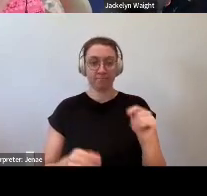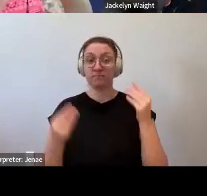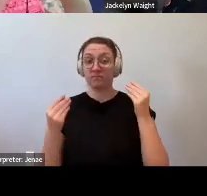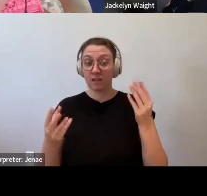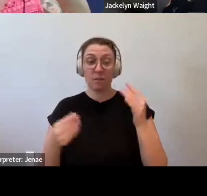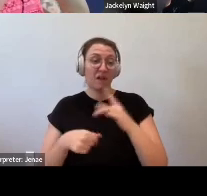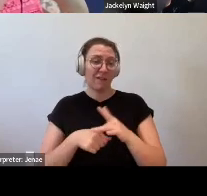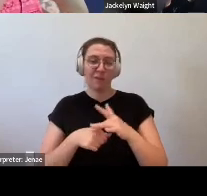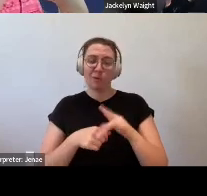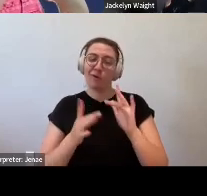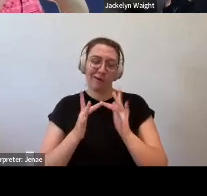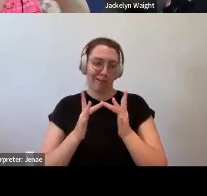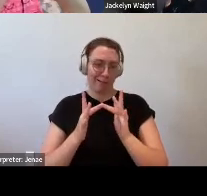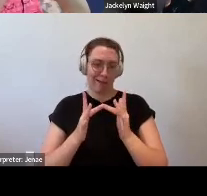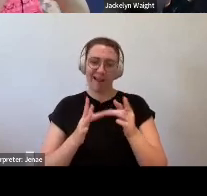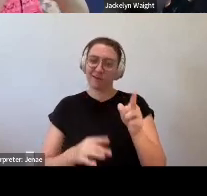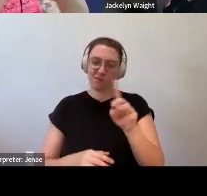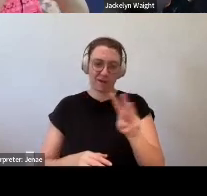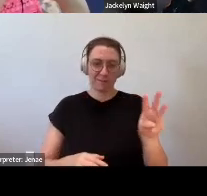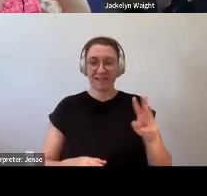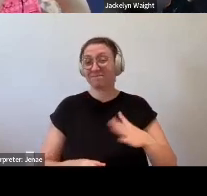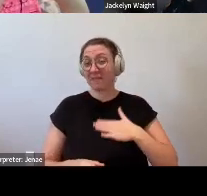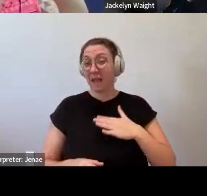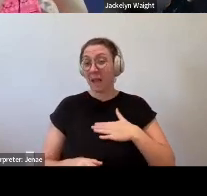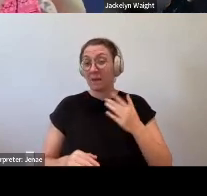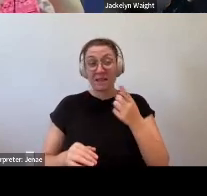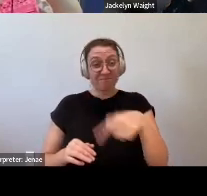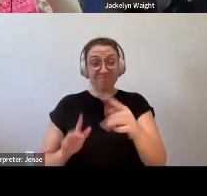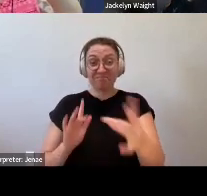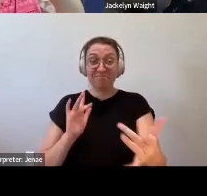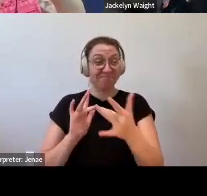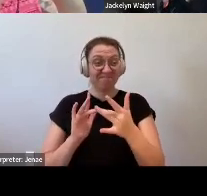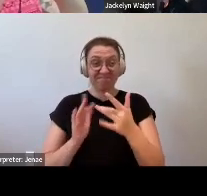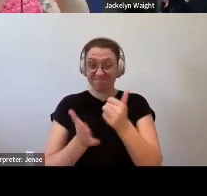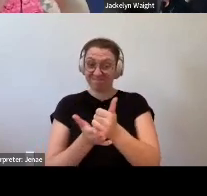En línea en nuestro sitio web. Nos encantaría saber de usted y ayudarle.